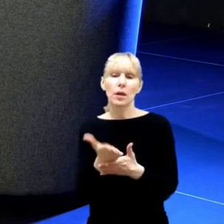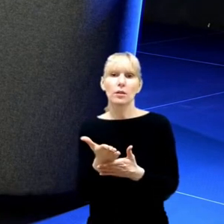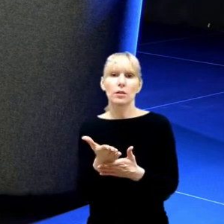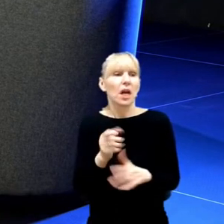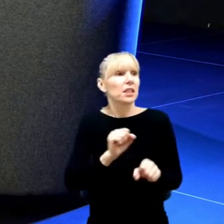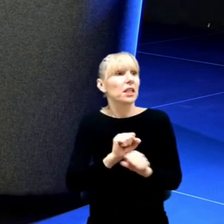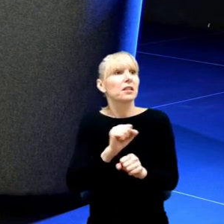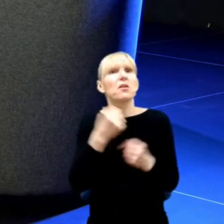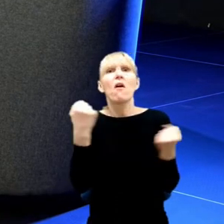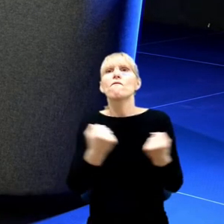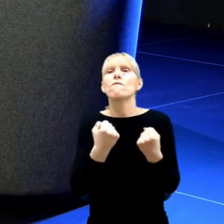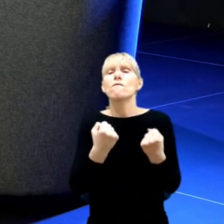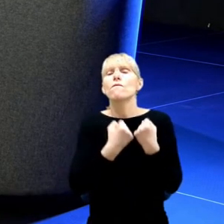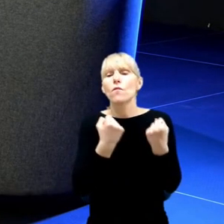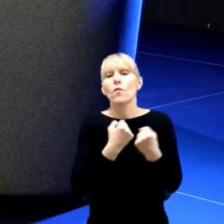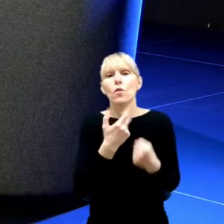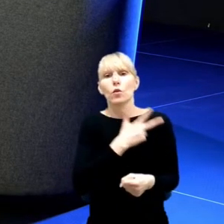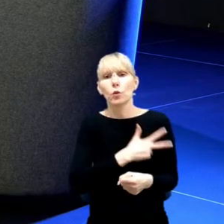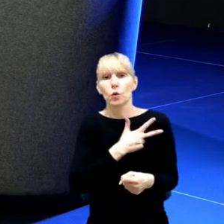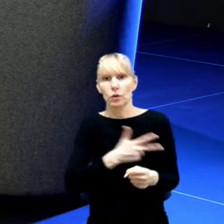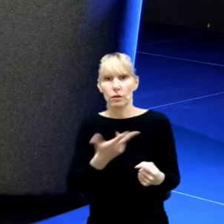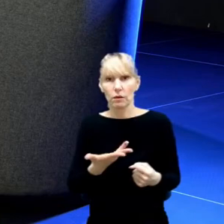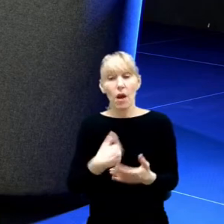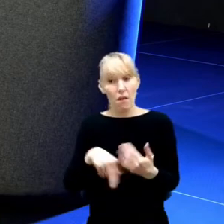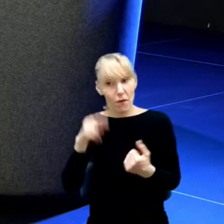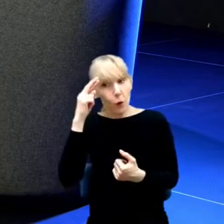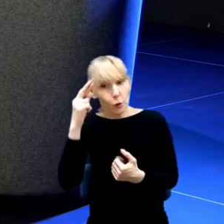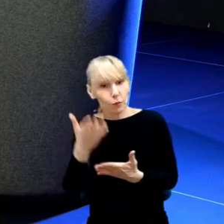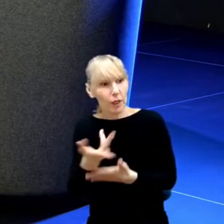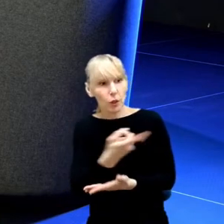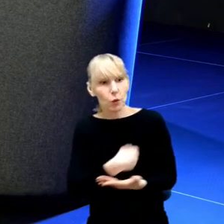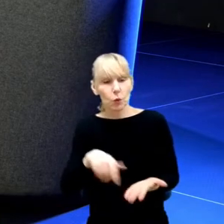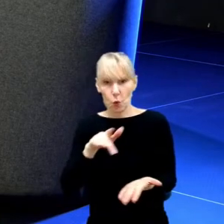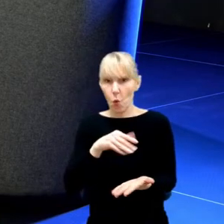W rozumieniu naszym, polskim, bo na świecie inaczej to pojęcie